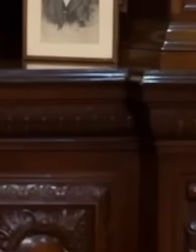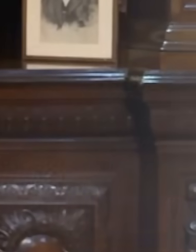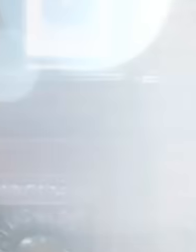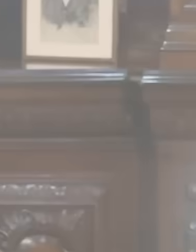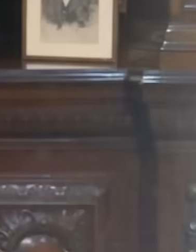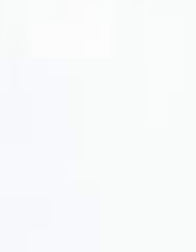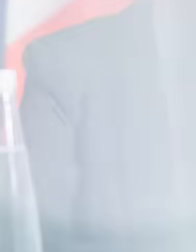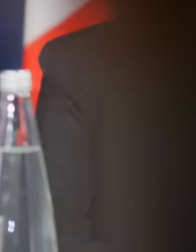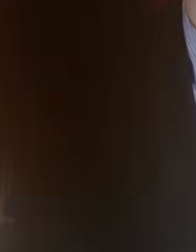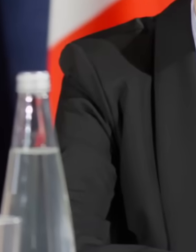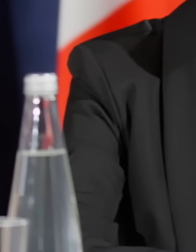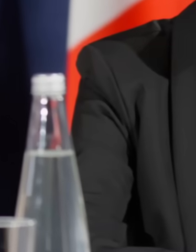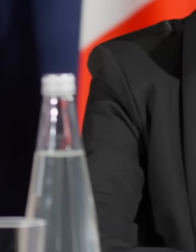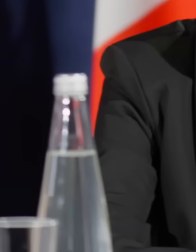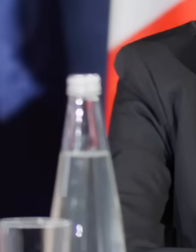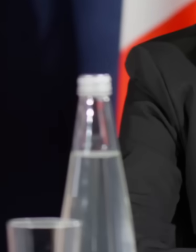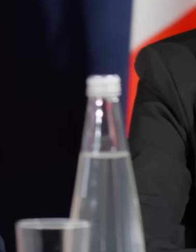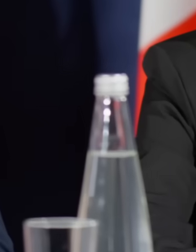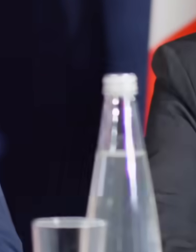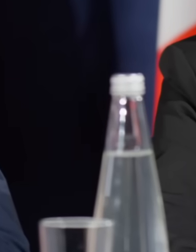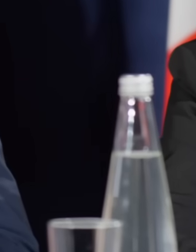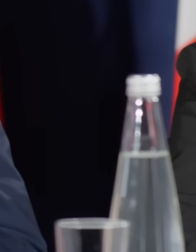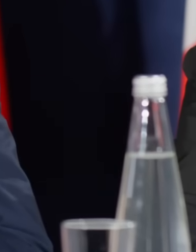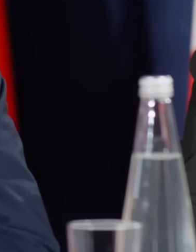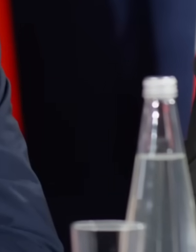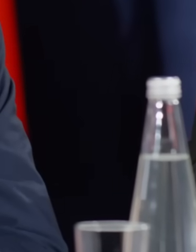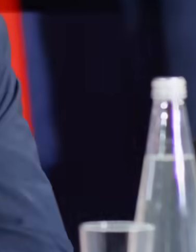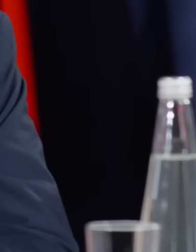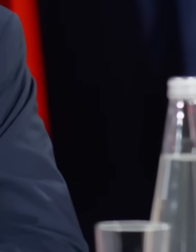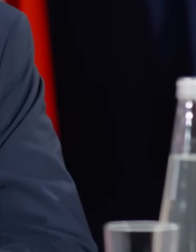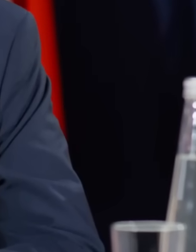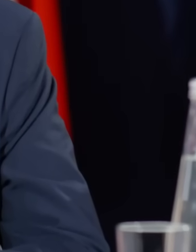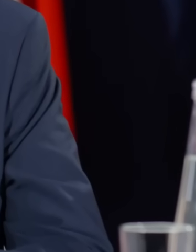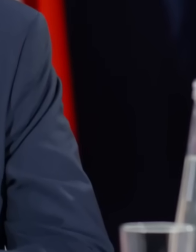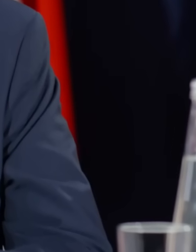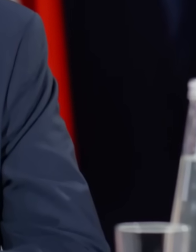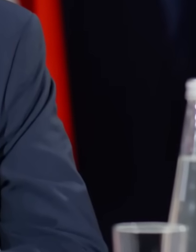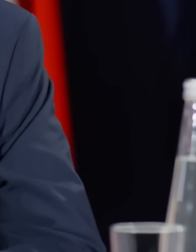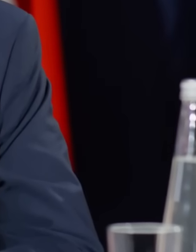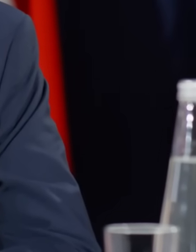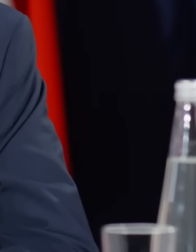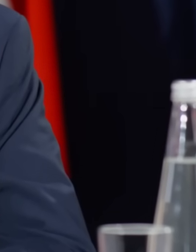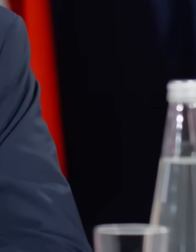los jefes de estado y de gobierno de las siete economías más industrializadas a nivel global